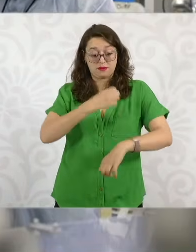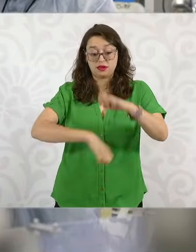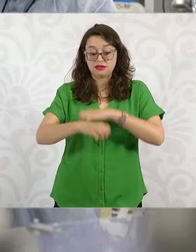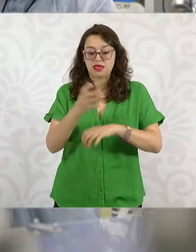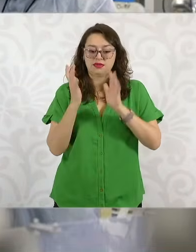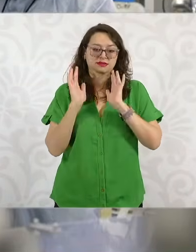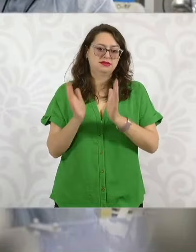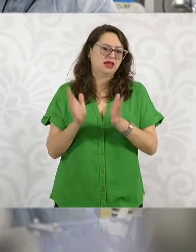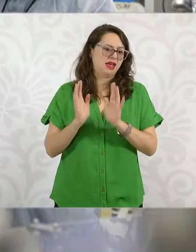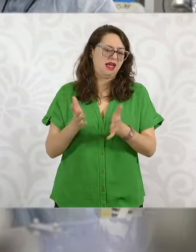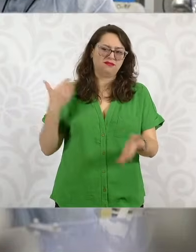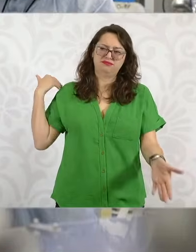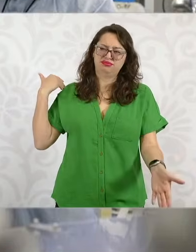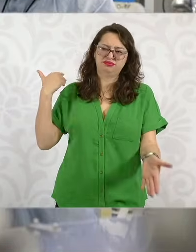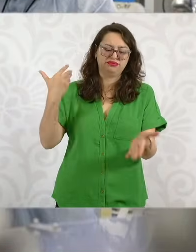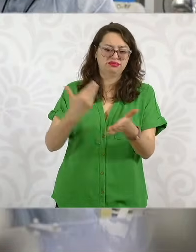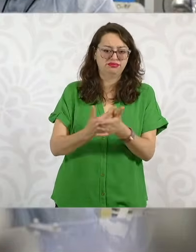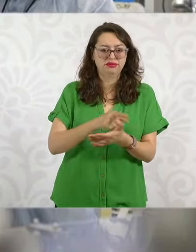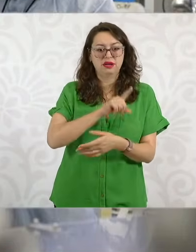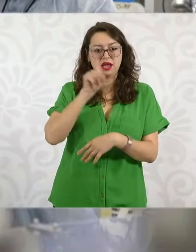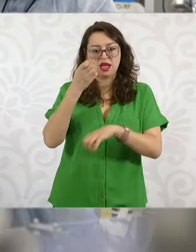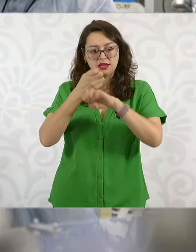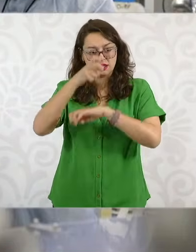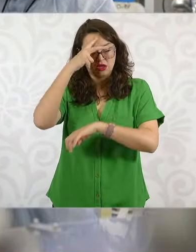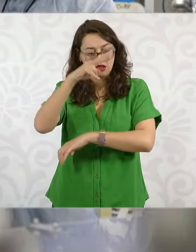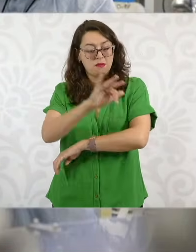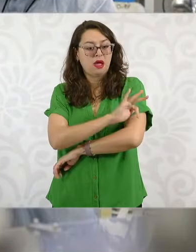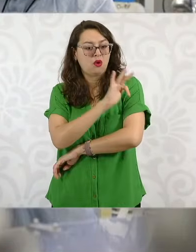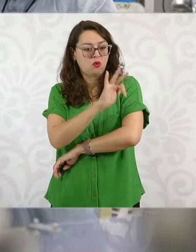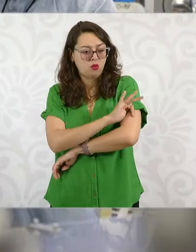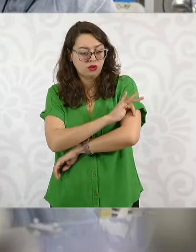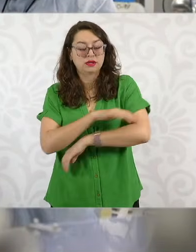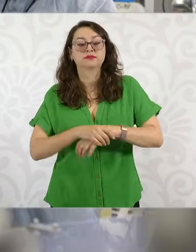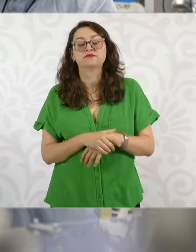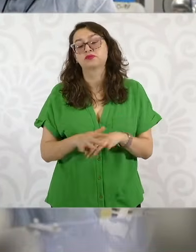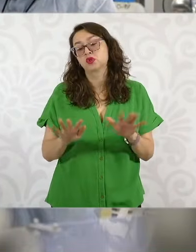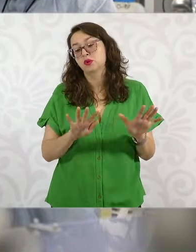planta de antígenos vacunales en Ocoyuacac, Estado de México. Hoy generamos cerca de 900 empleos